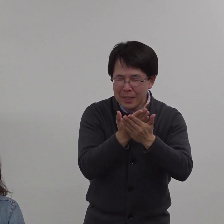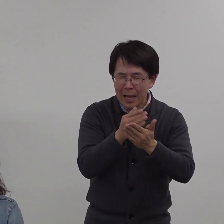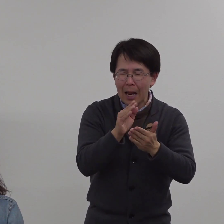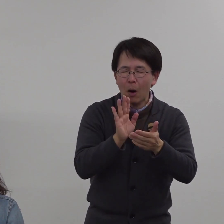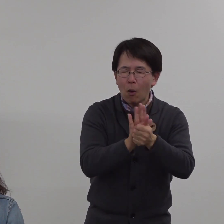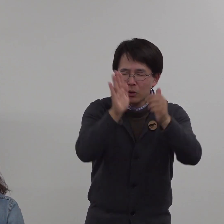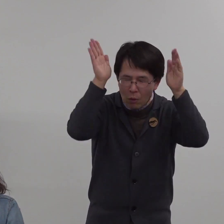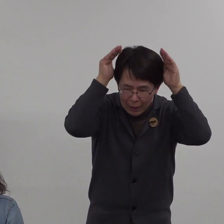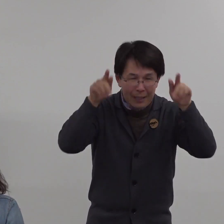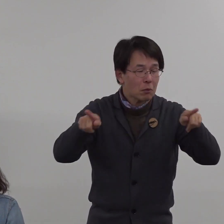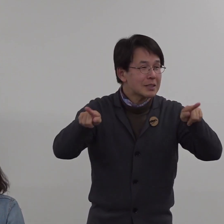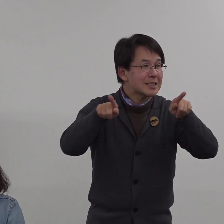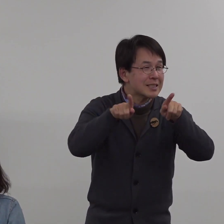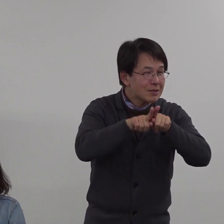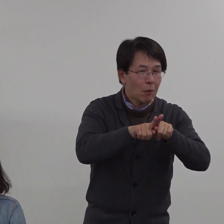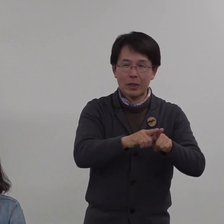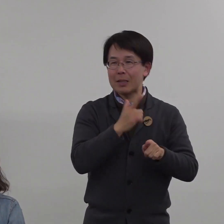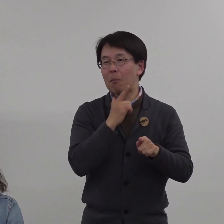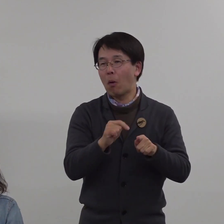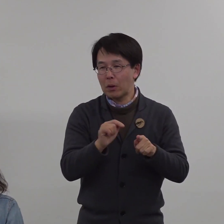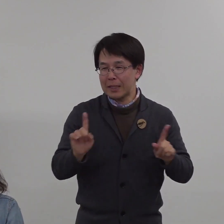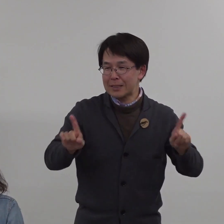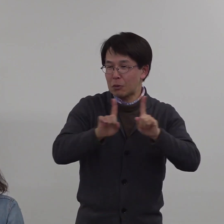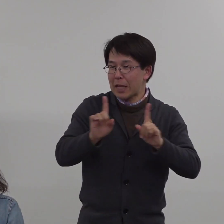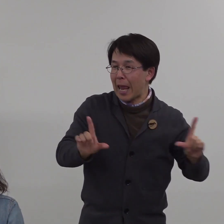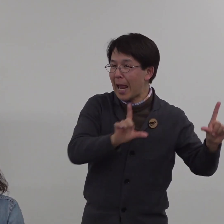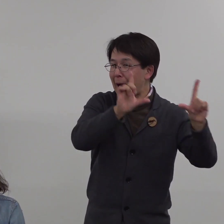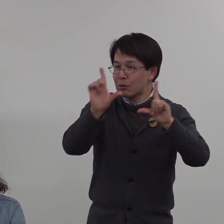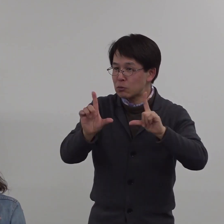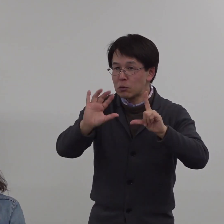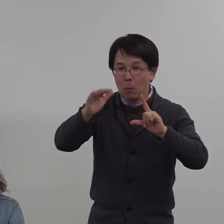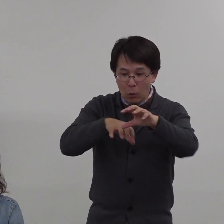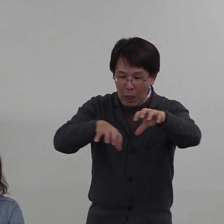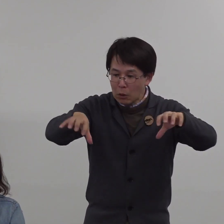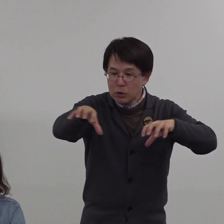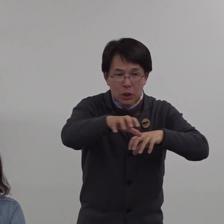なので補助犬を理由にそれが拒まれてしまうと